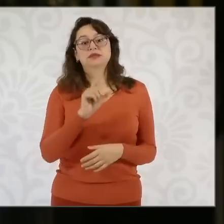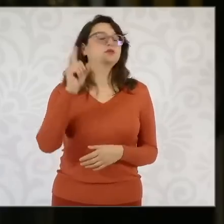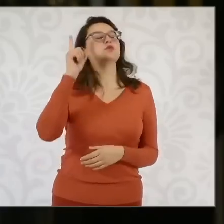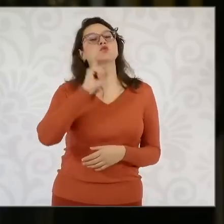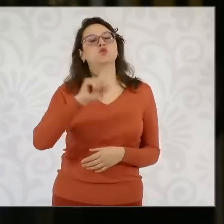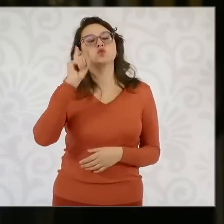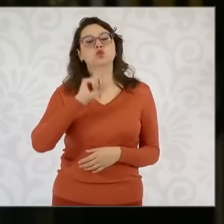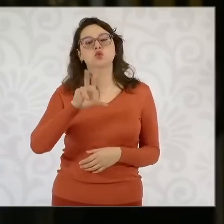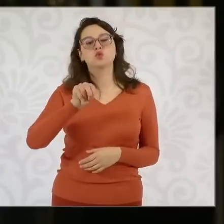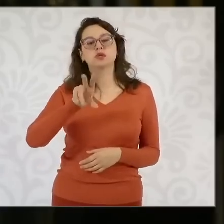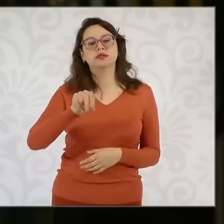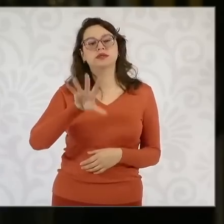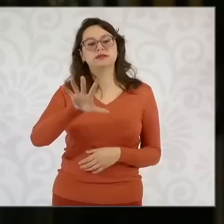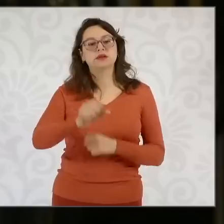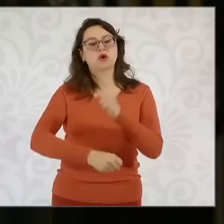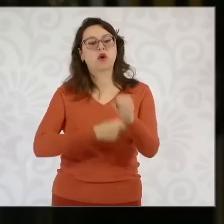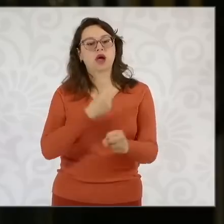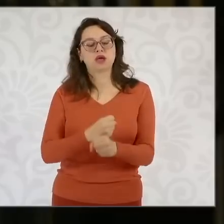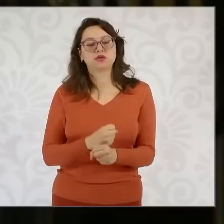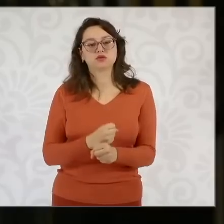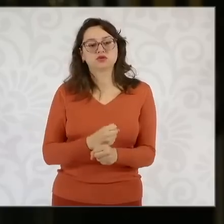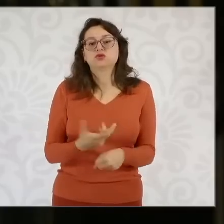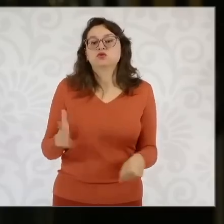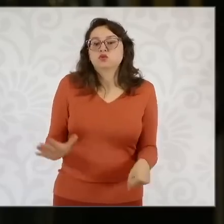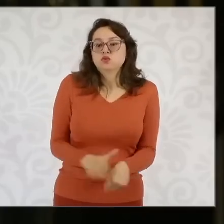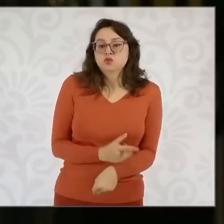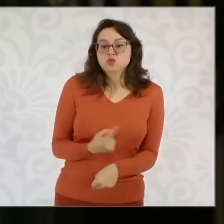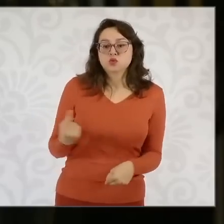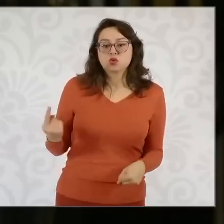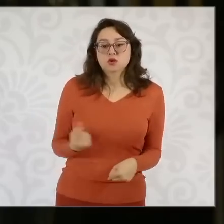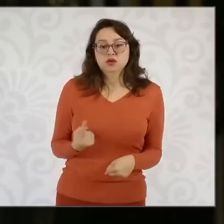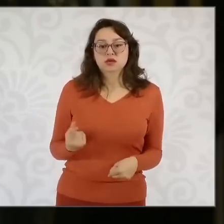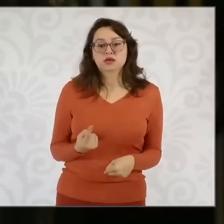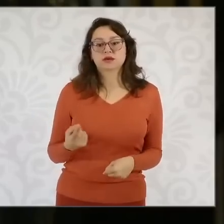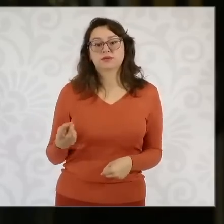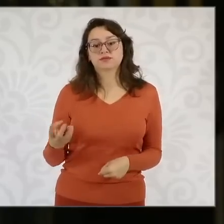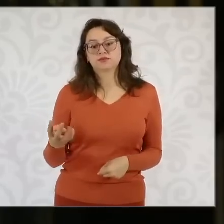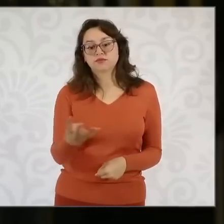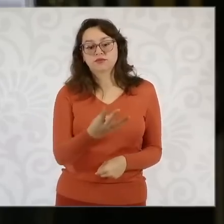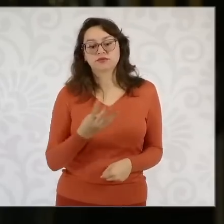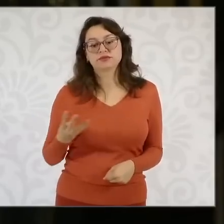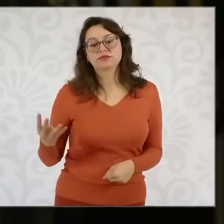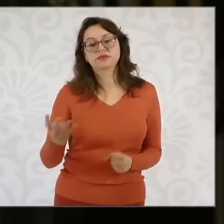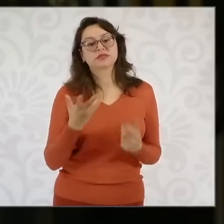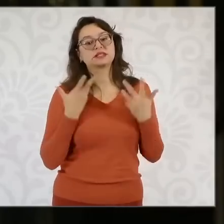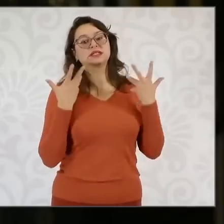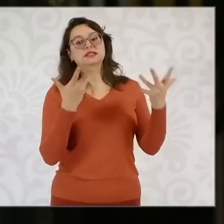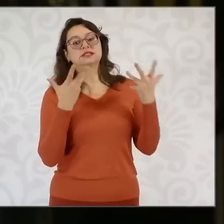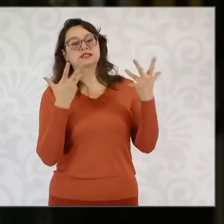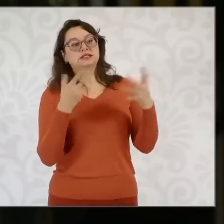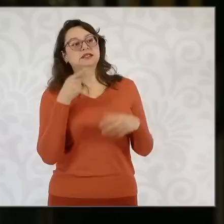años porque estaban en su ideal de llegar a la frontera Porque allá viven los dos hijos más